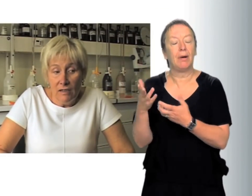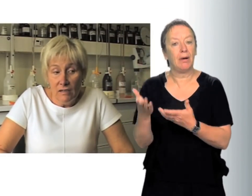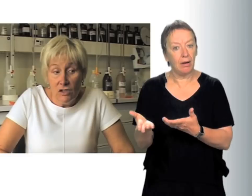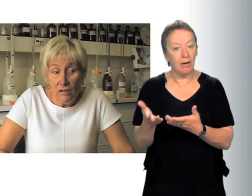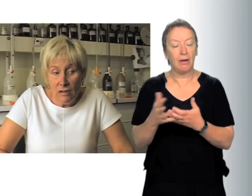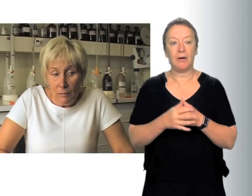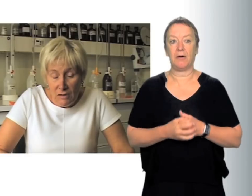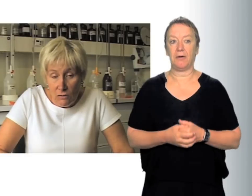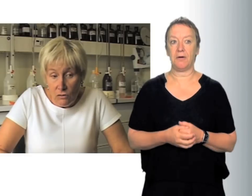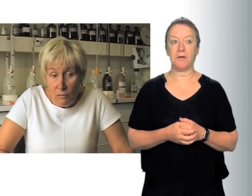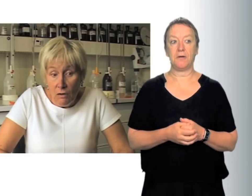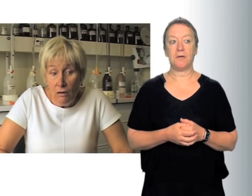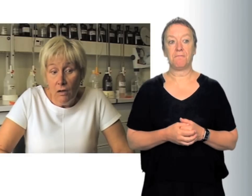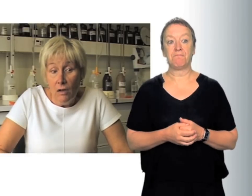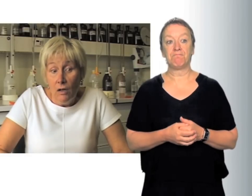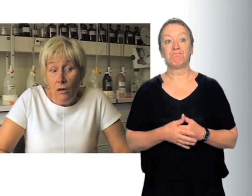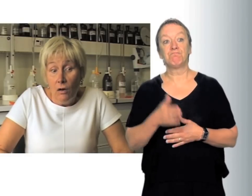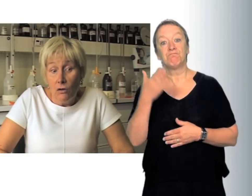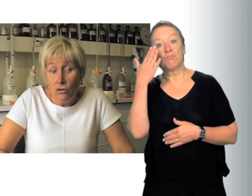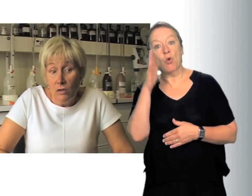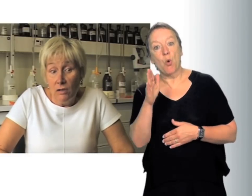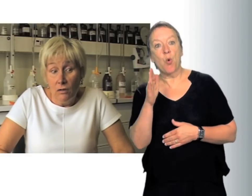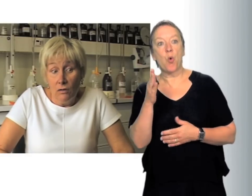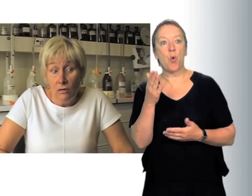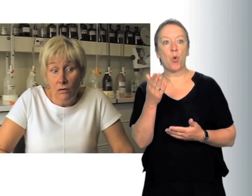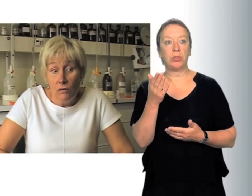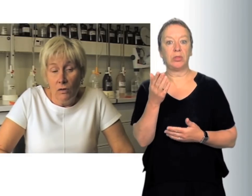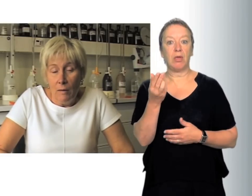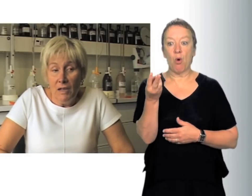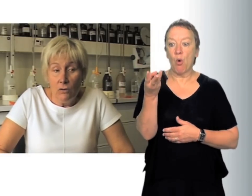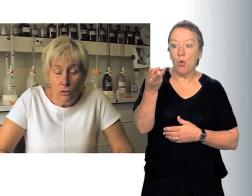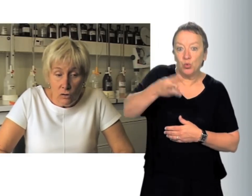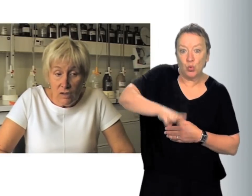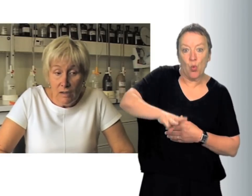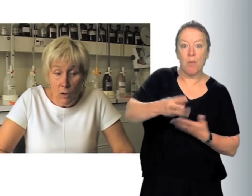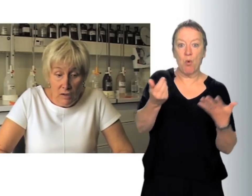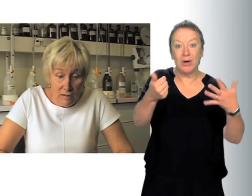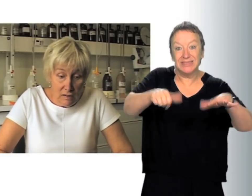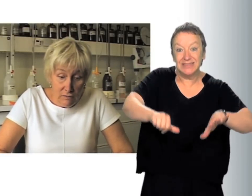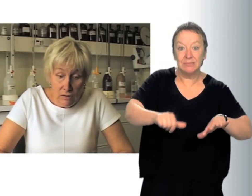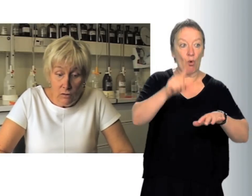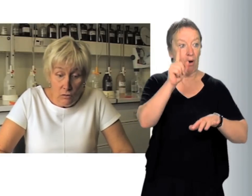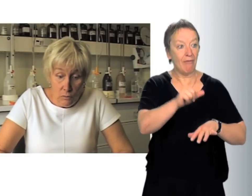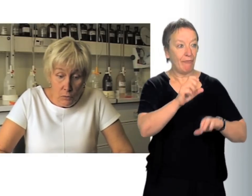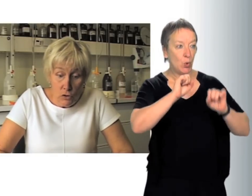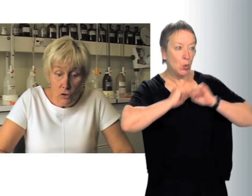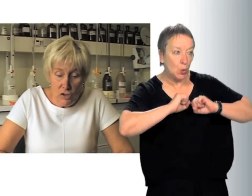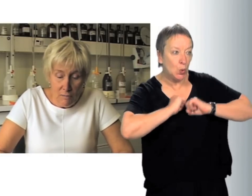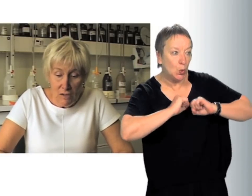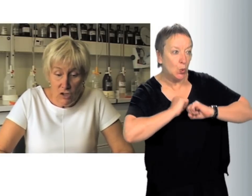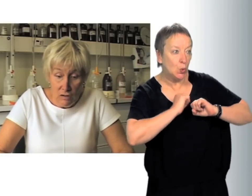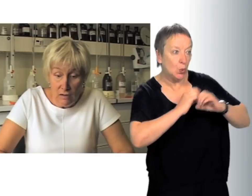Il travaillait déjà très précieusement. Ensuite, on l'a mis à d'autres traitements. Il a très vite pu changer de machine.